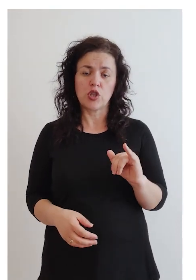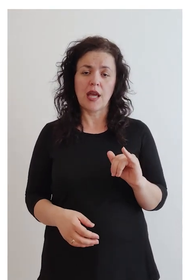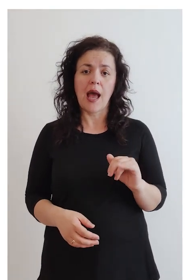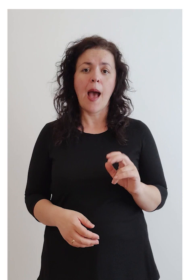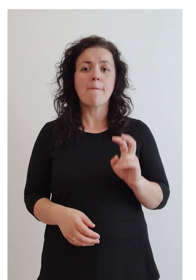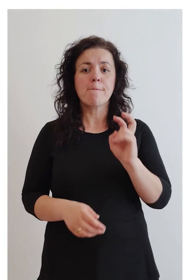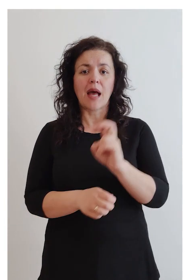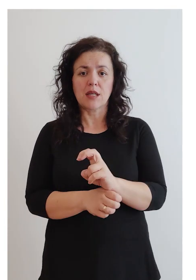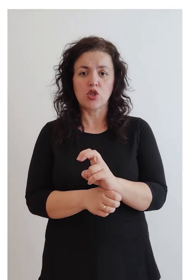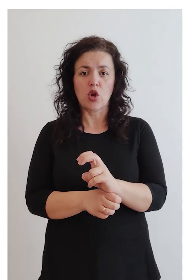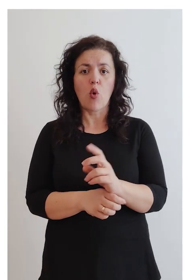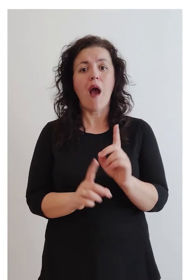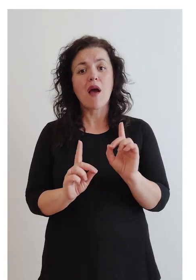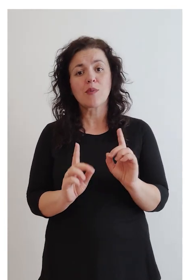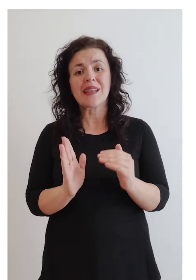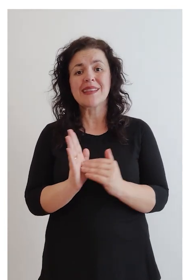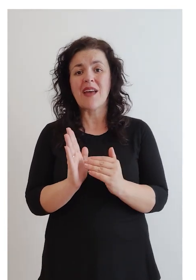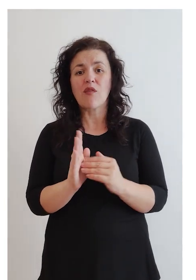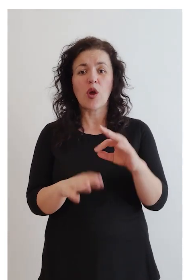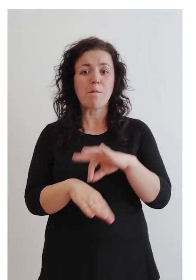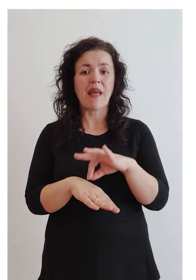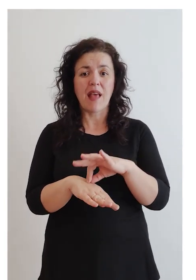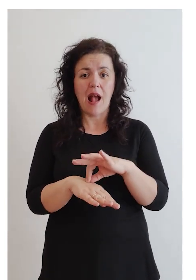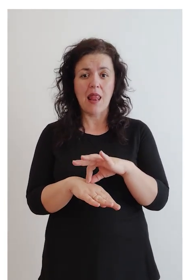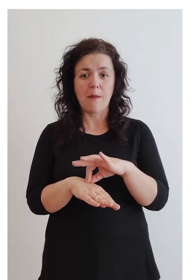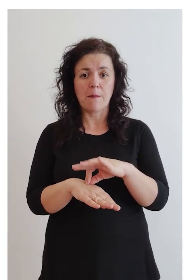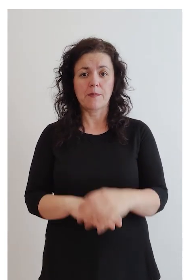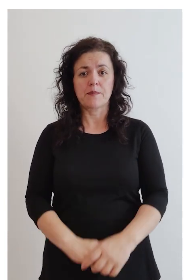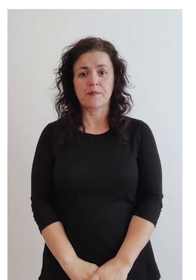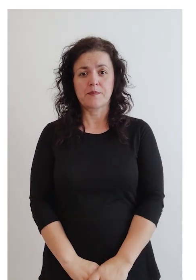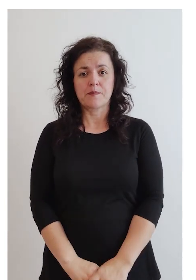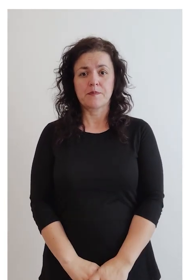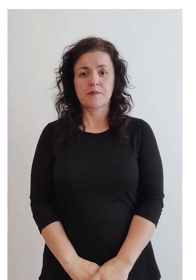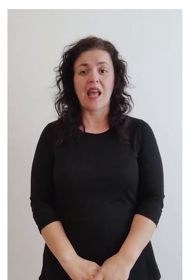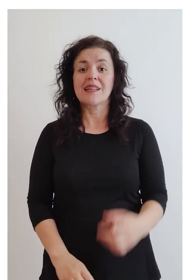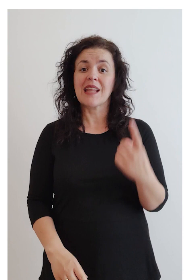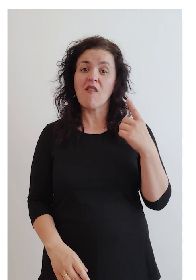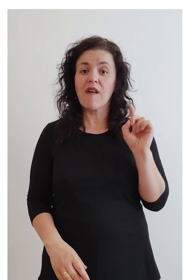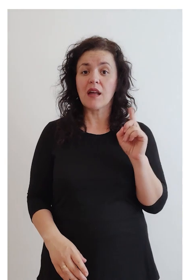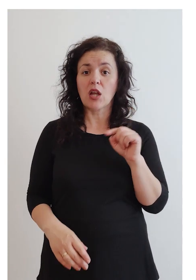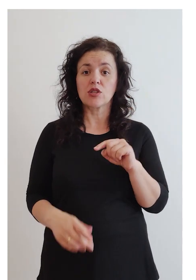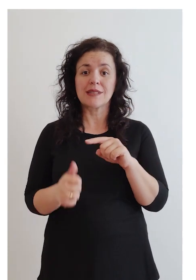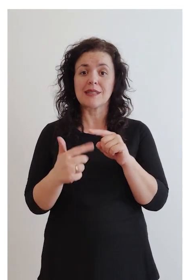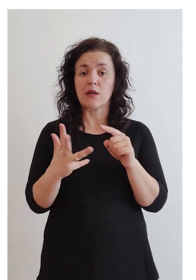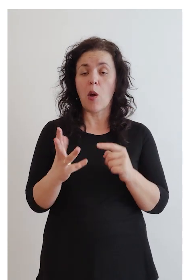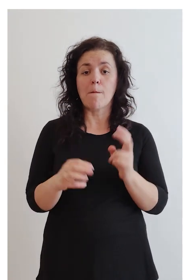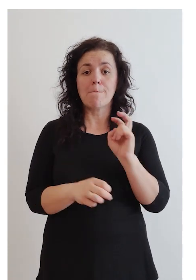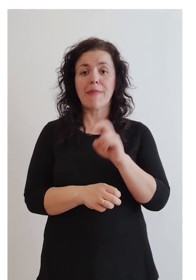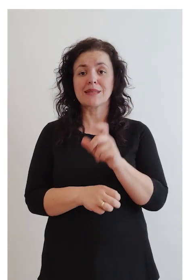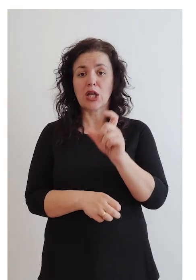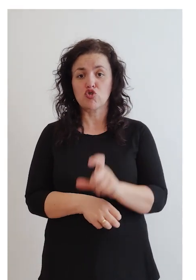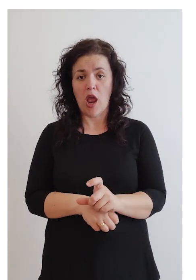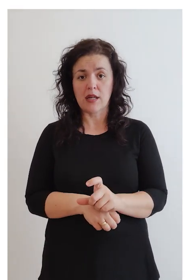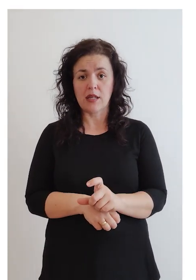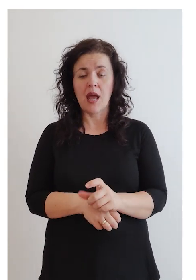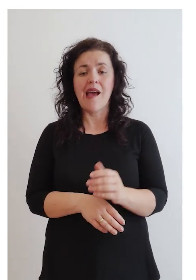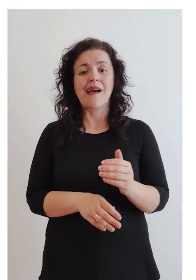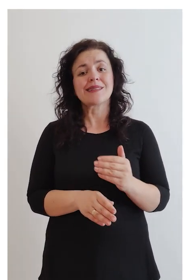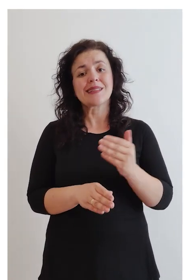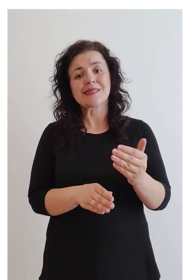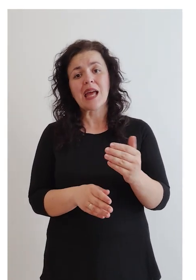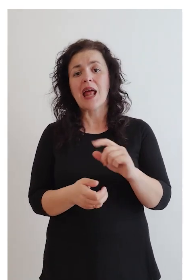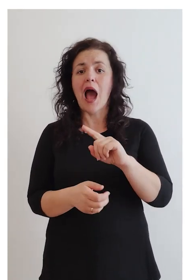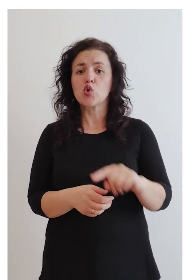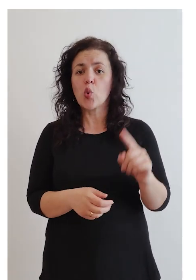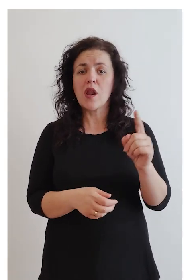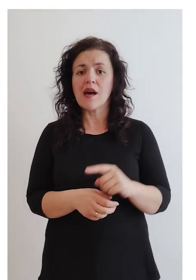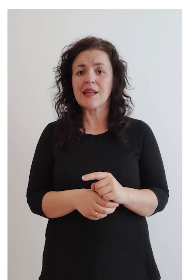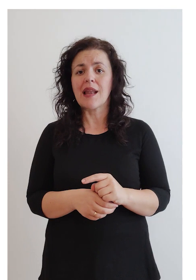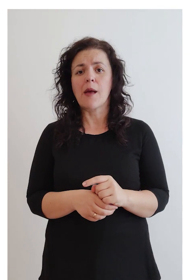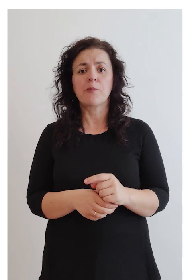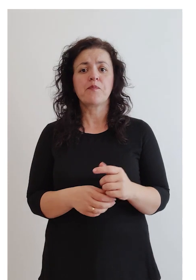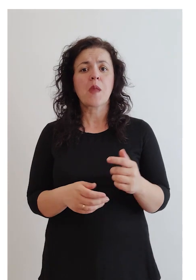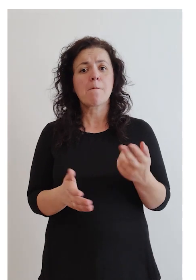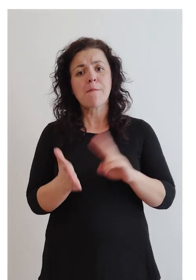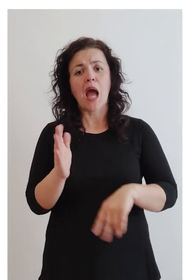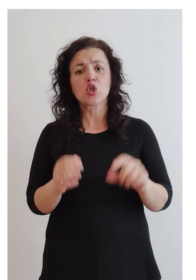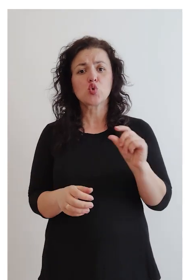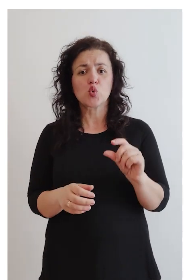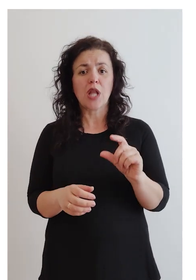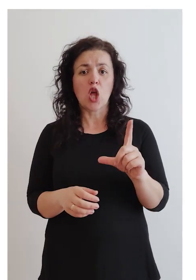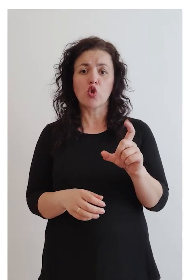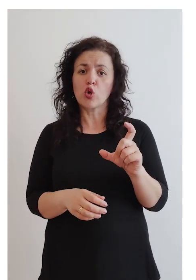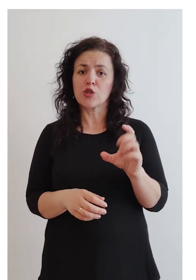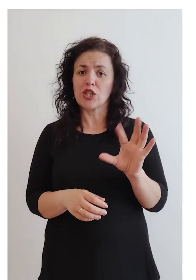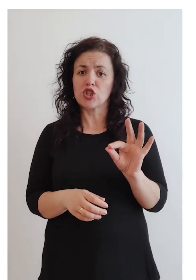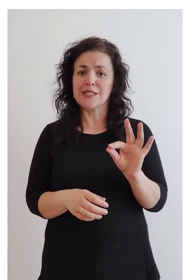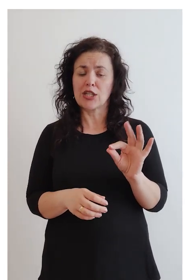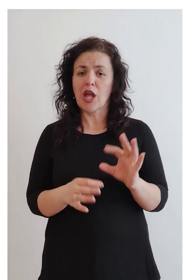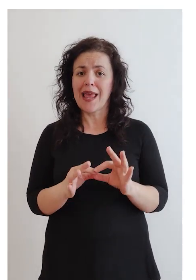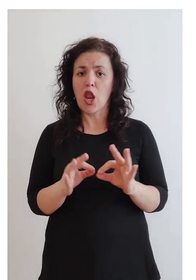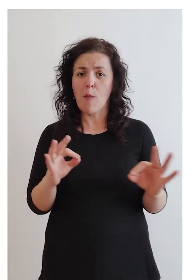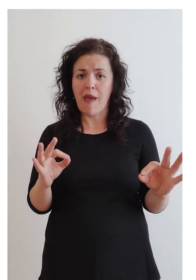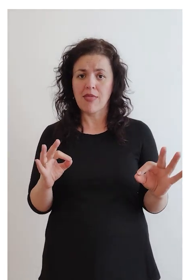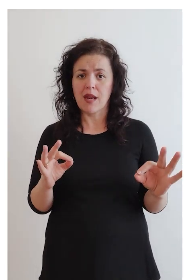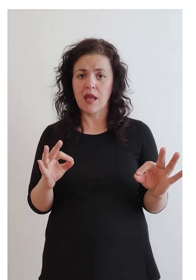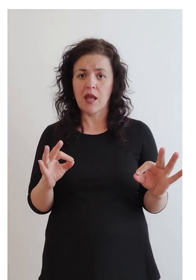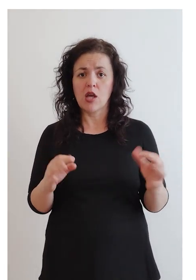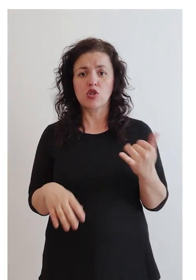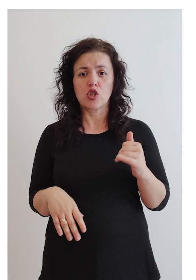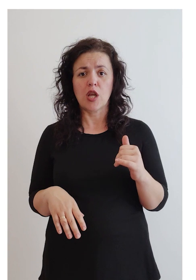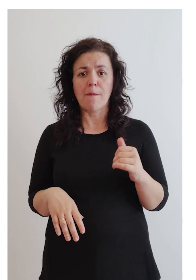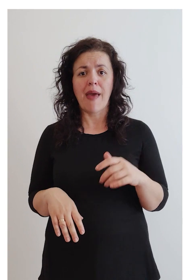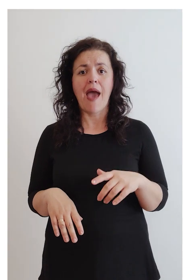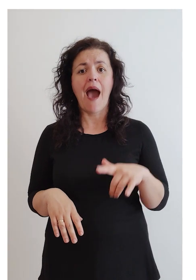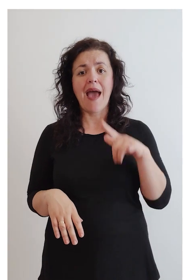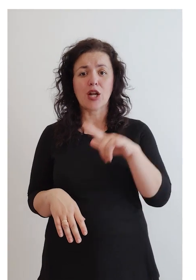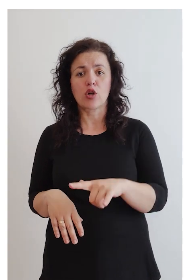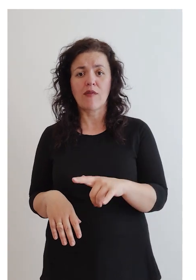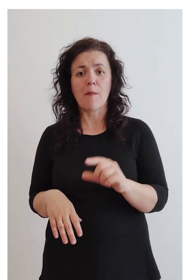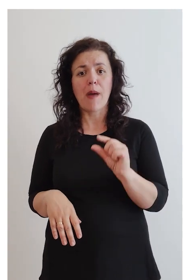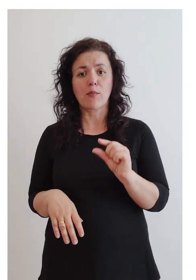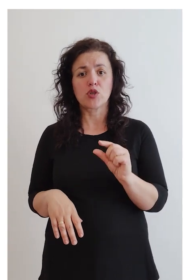În afară de aceste tipuri de pasageri, întârzierile și anulările zborurilor mai scurte de 250 de kilometri și pe aeronavele cu mai puțin de 80 de locuri nu vor mai genera dreptul la cazare